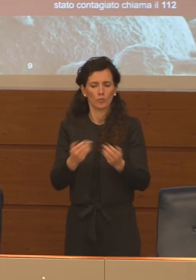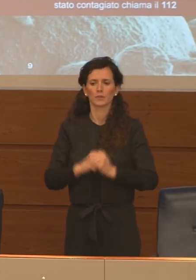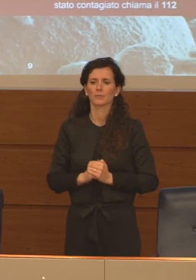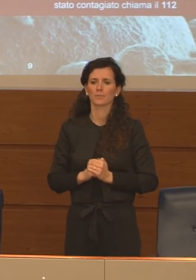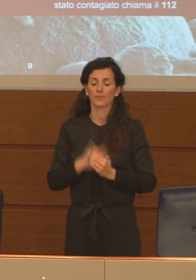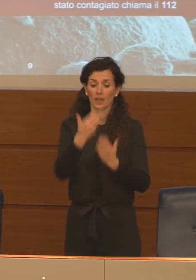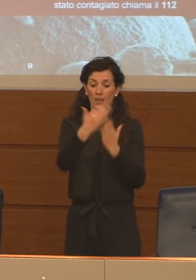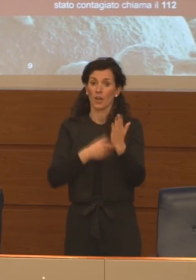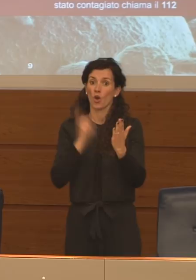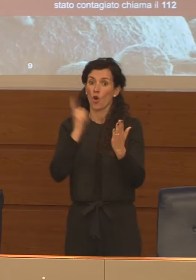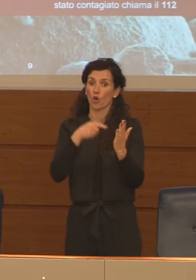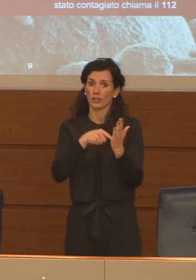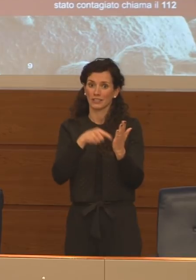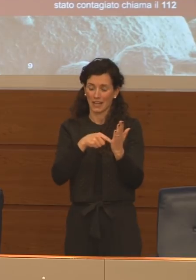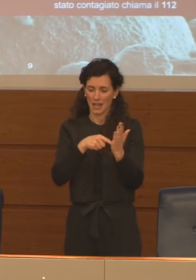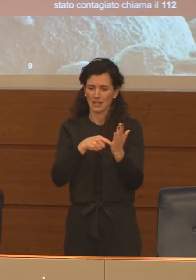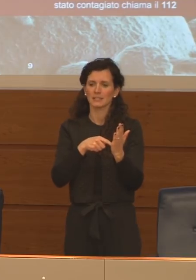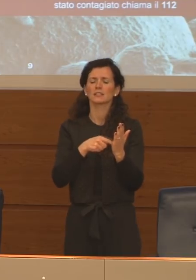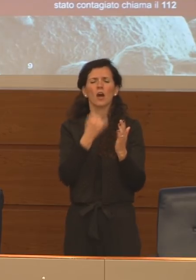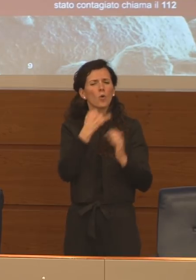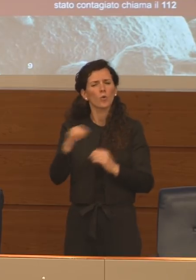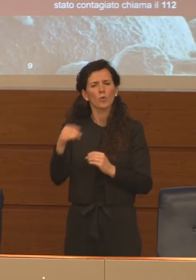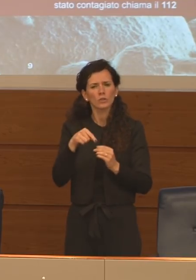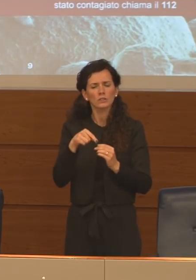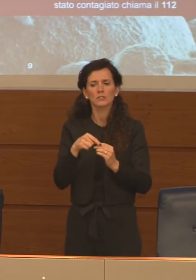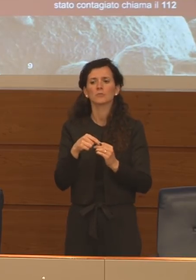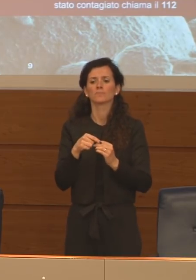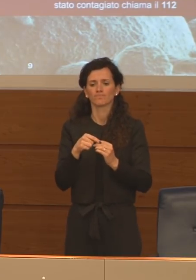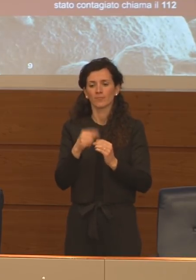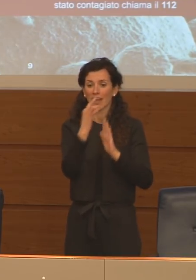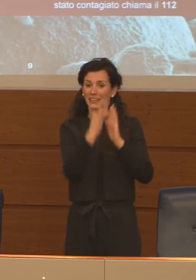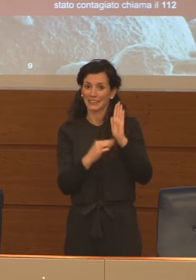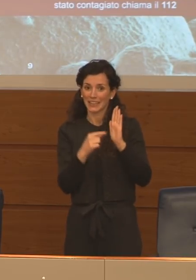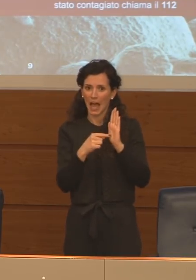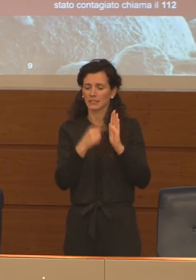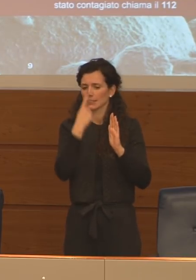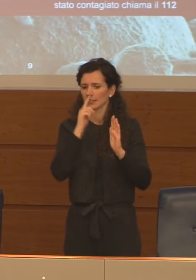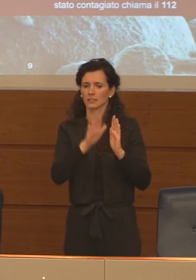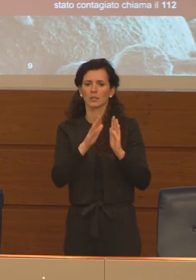anche il completamento di questa serie di dati con dati di tipo clinico perché